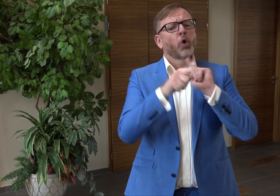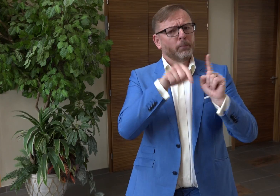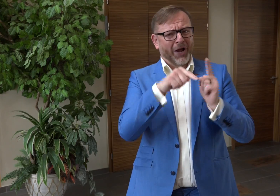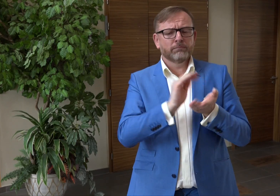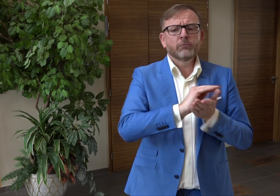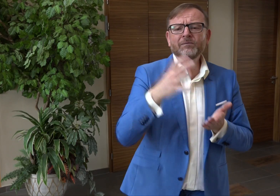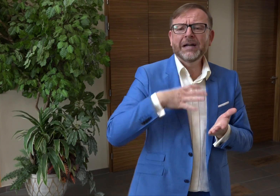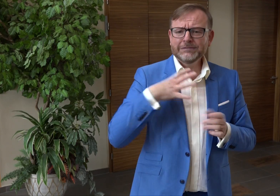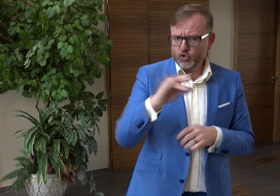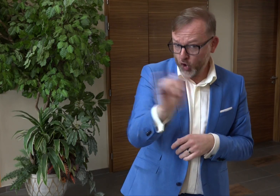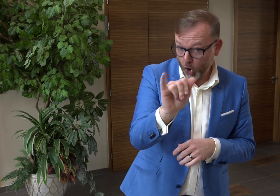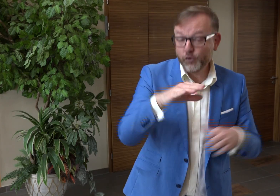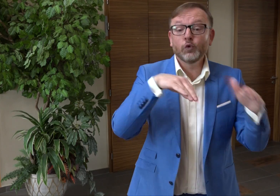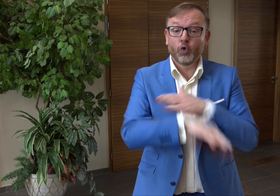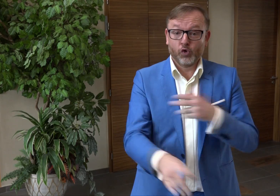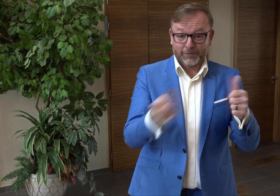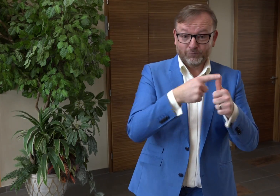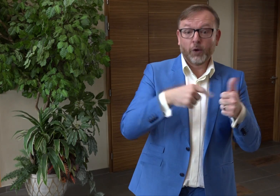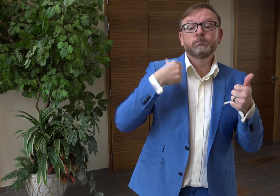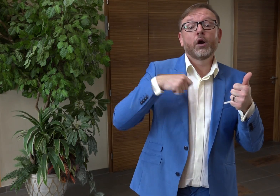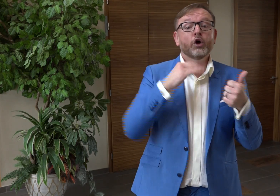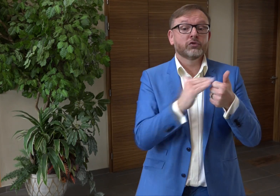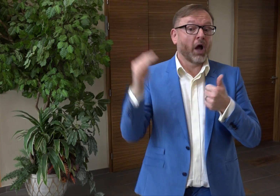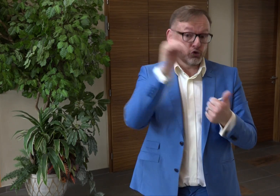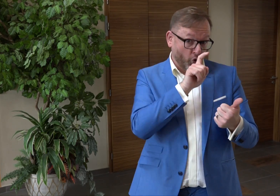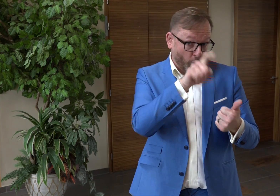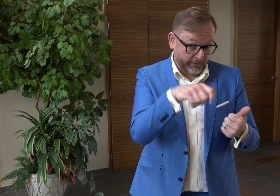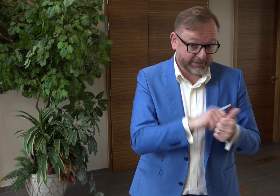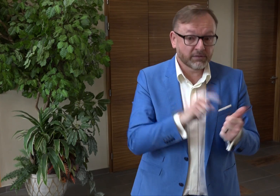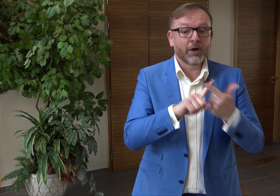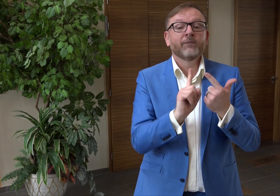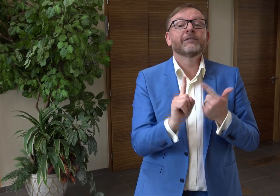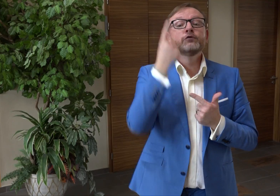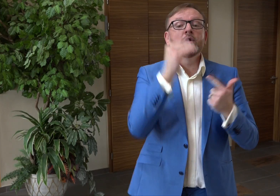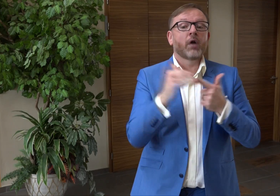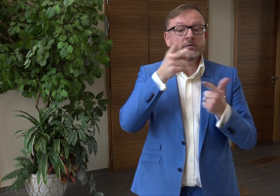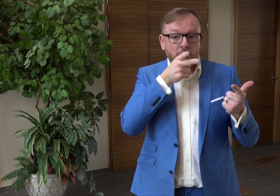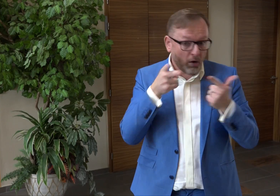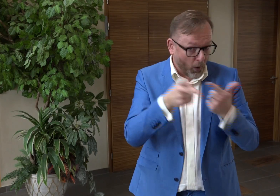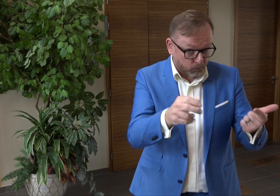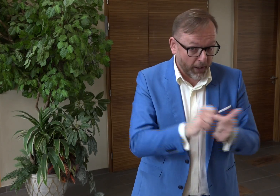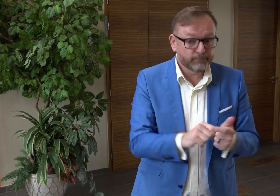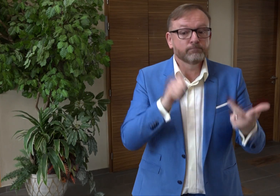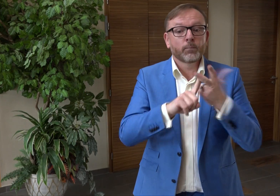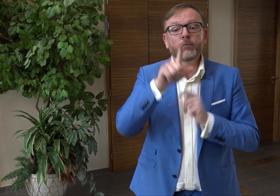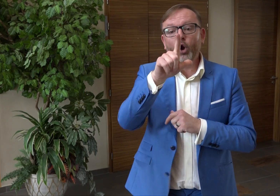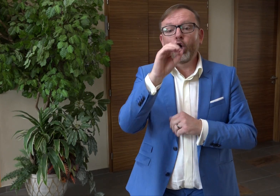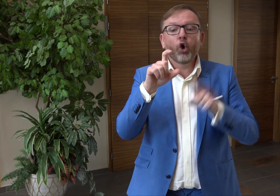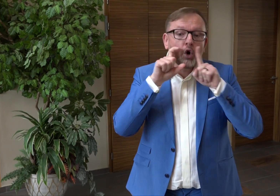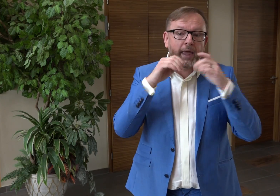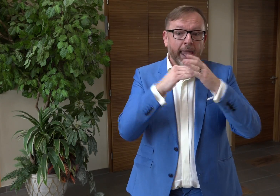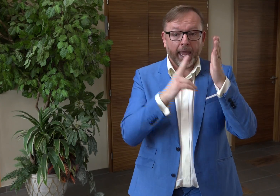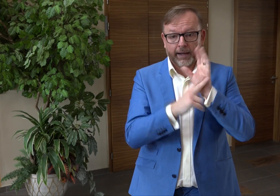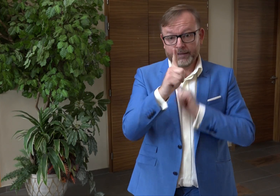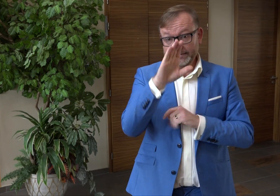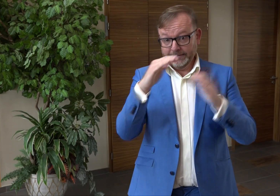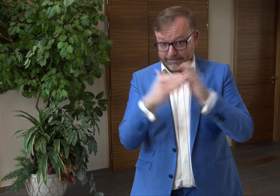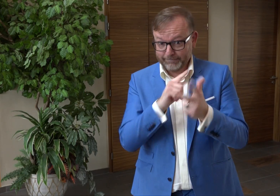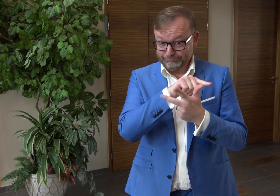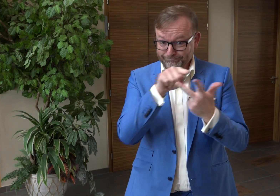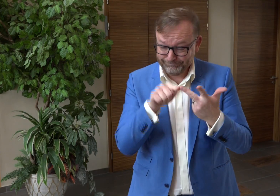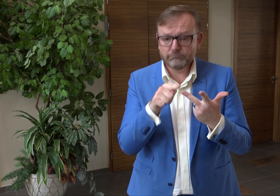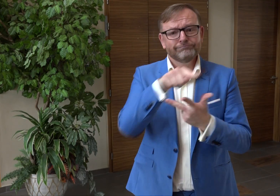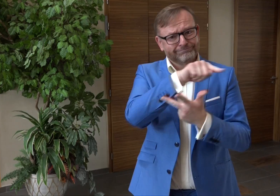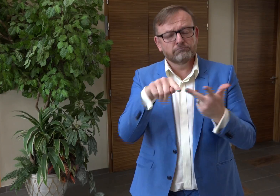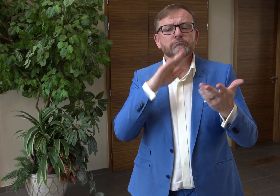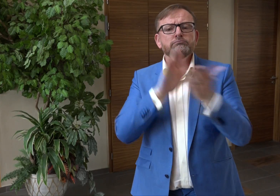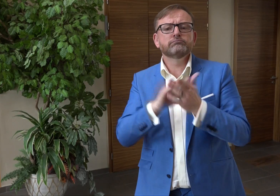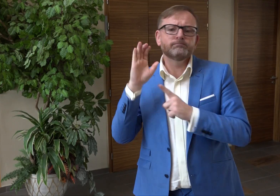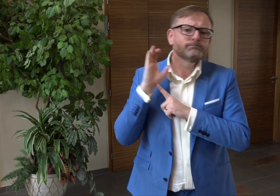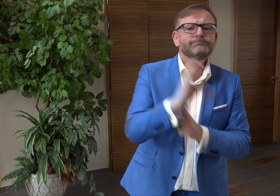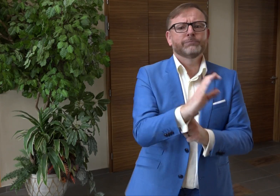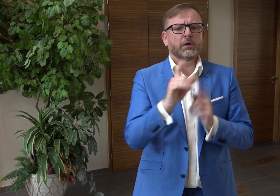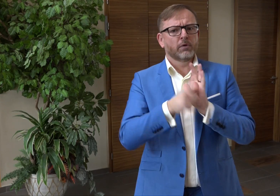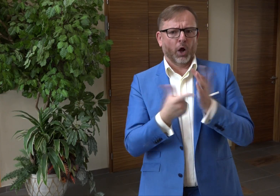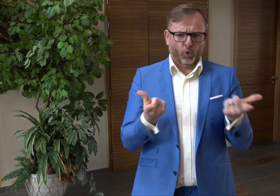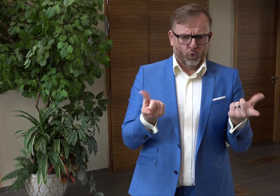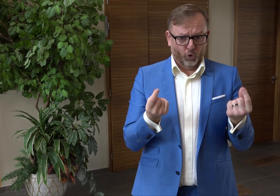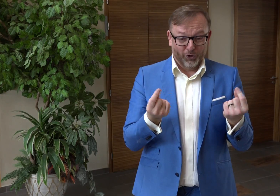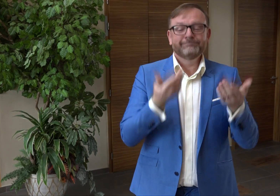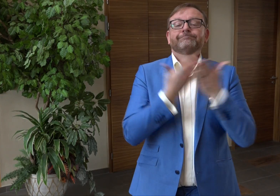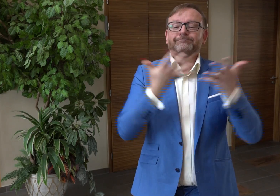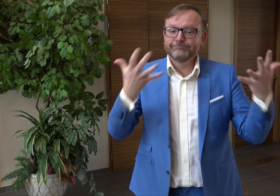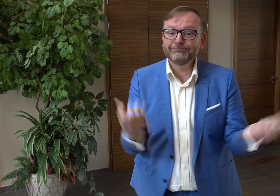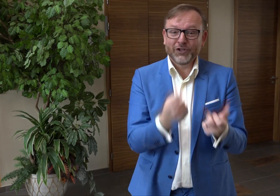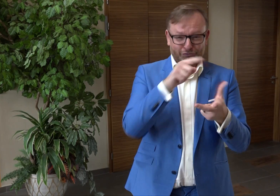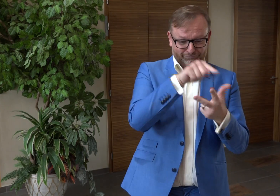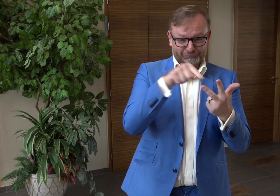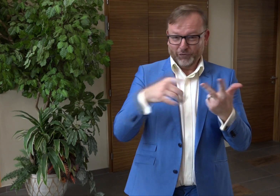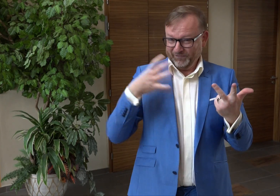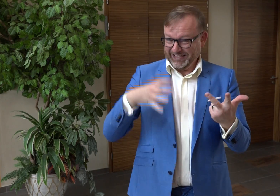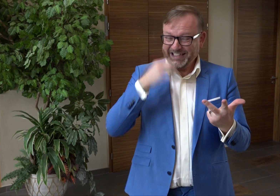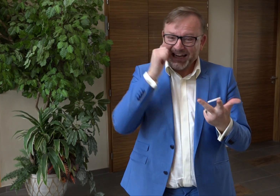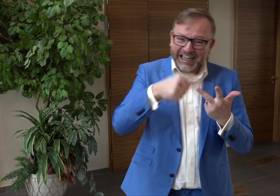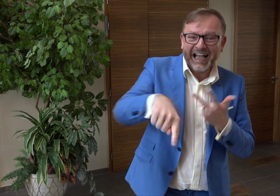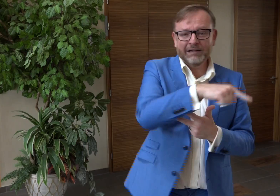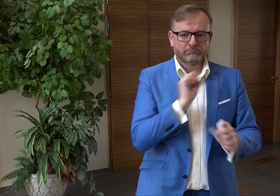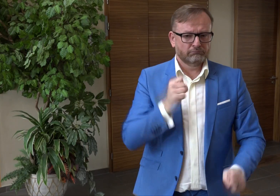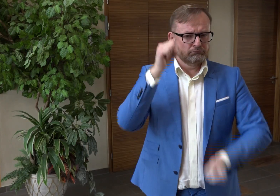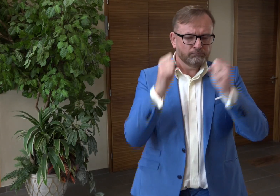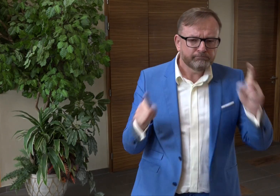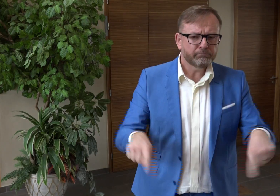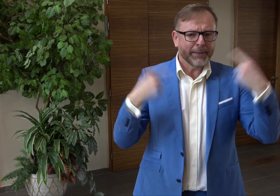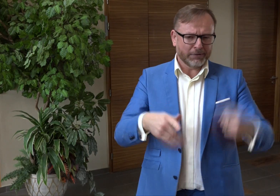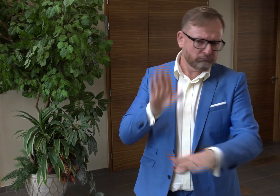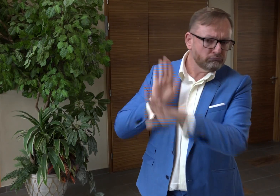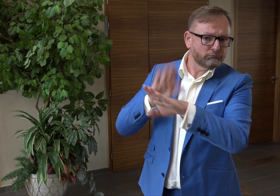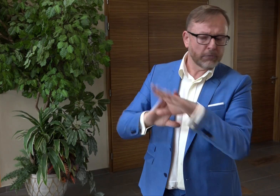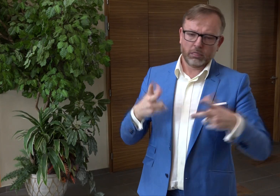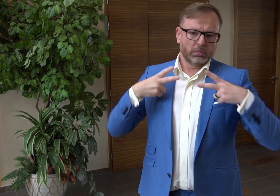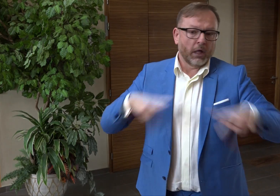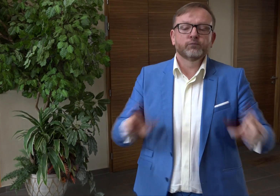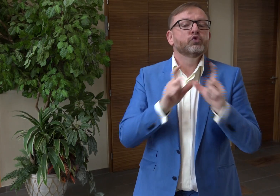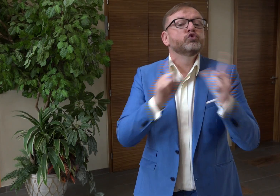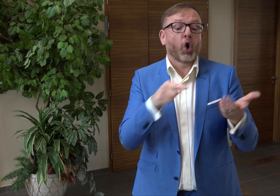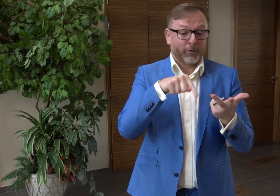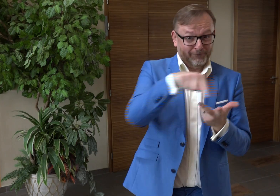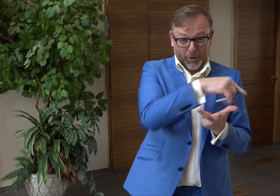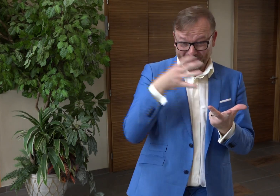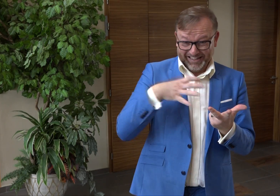Kraj tímto krokem reaguje na požadavky zmíněných obcí k zajištění veřejné autobusové dopravy v oblastech, které jsou na okraji velkých měst, a dopravní obslužnost je zde nedostatečná.